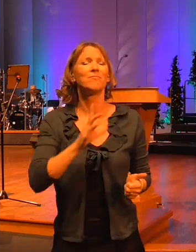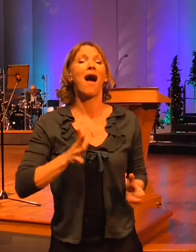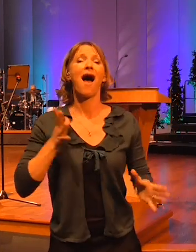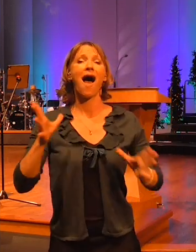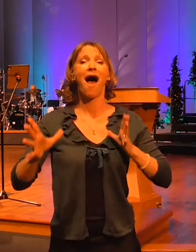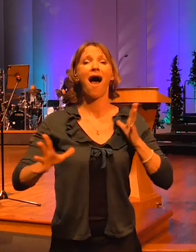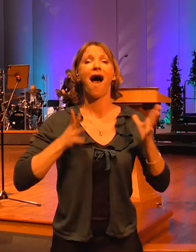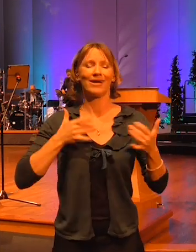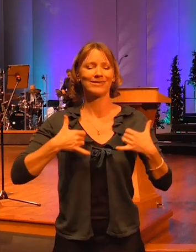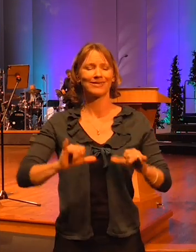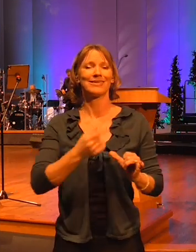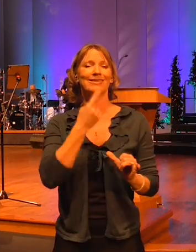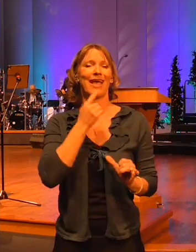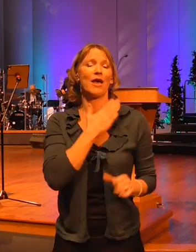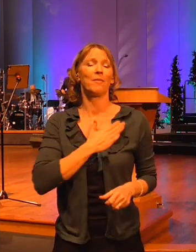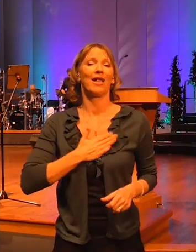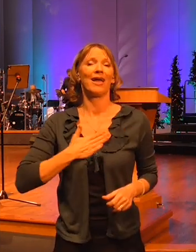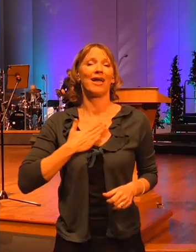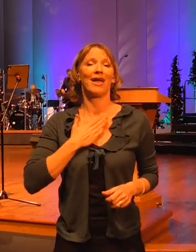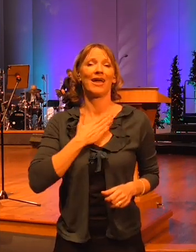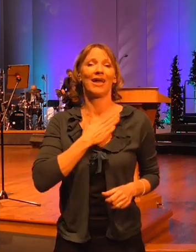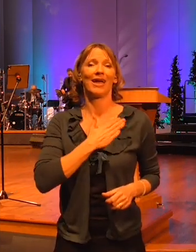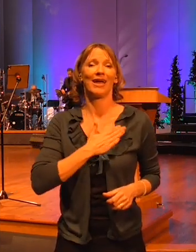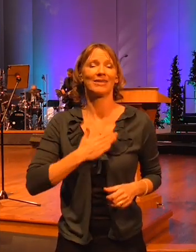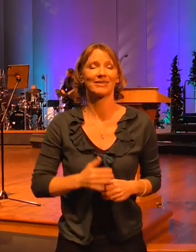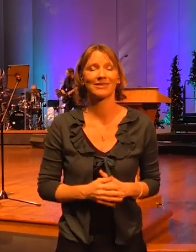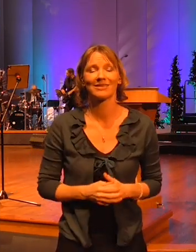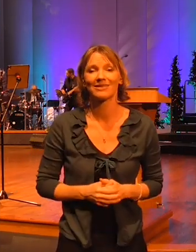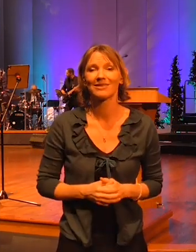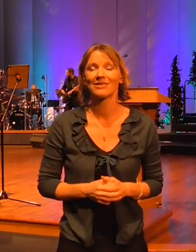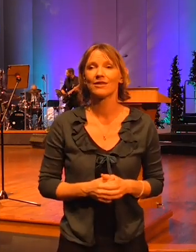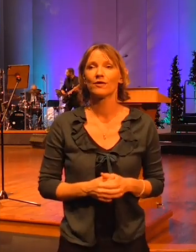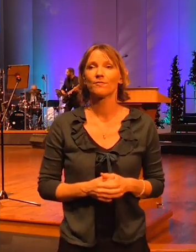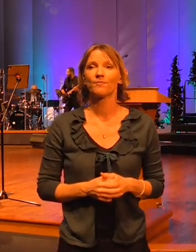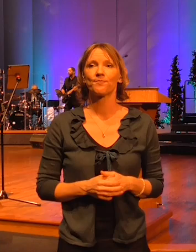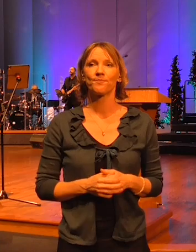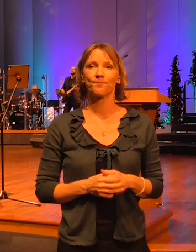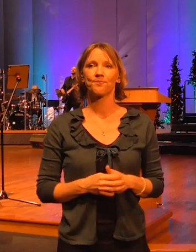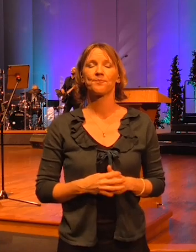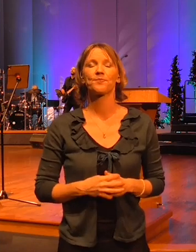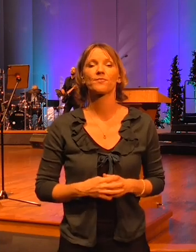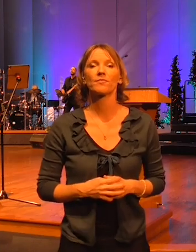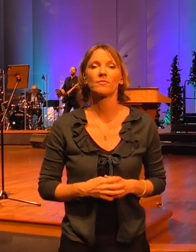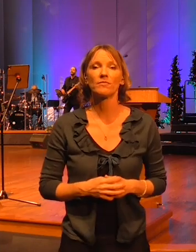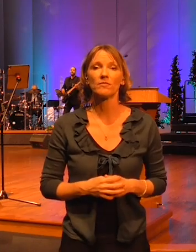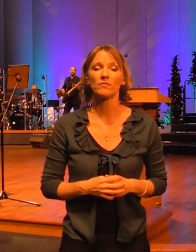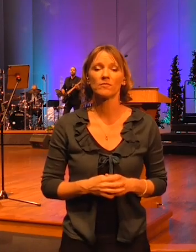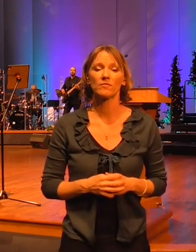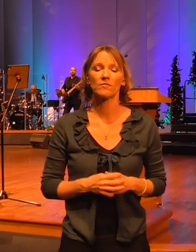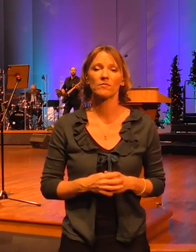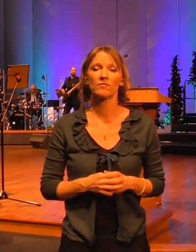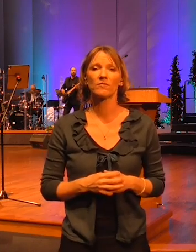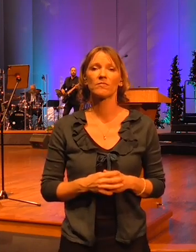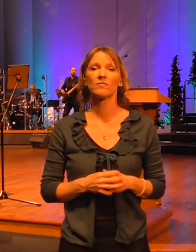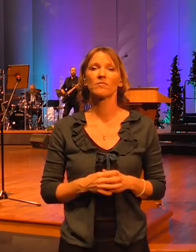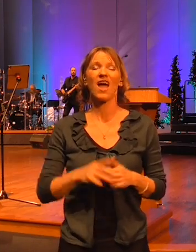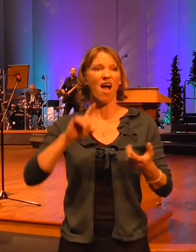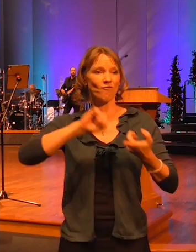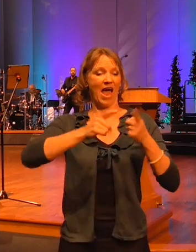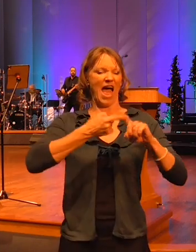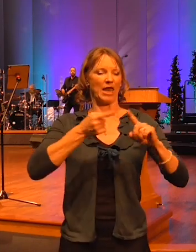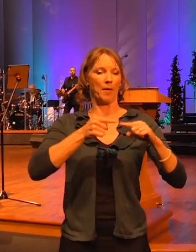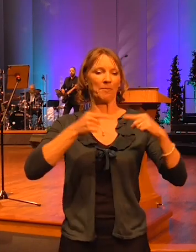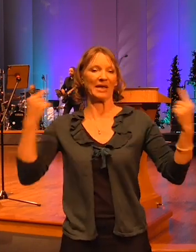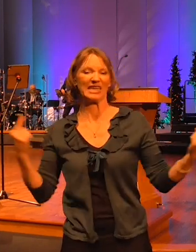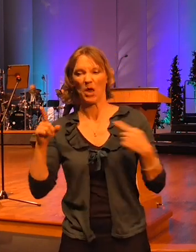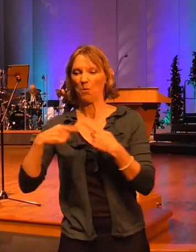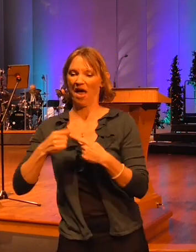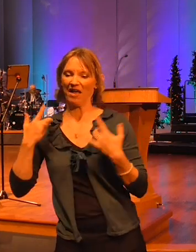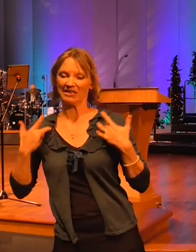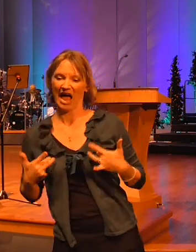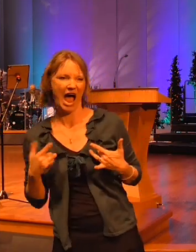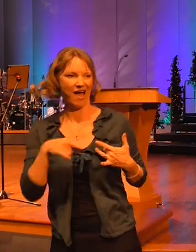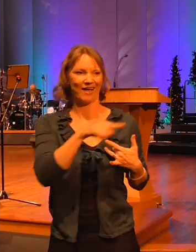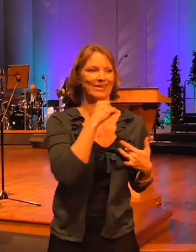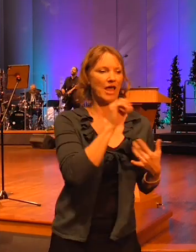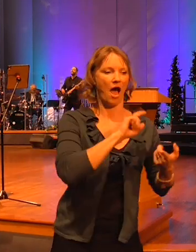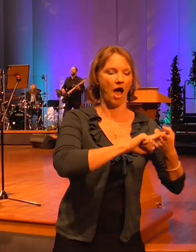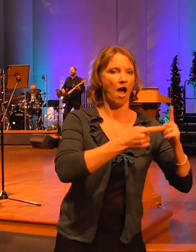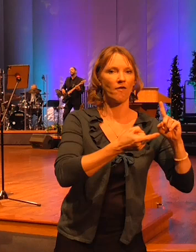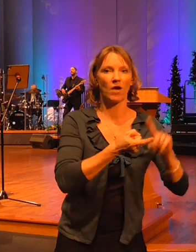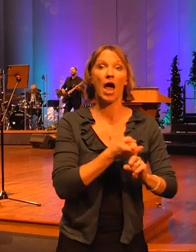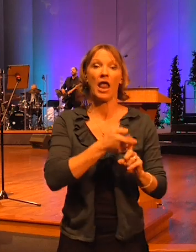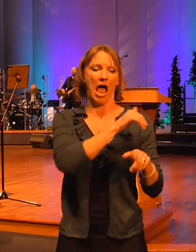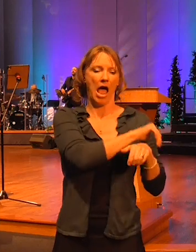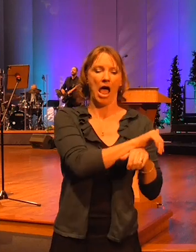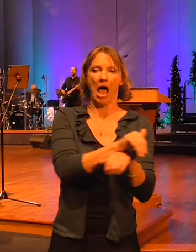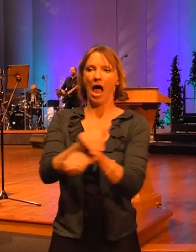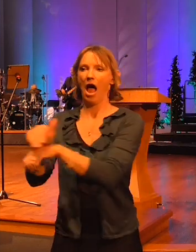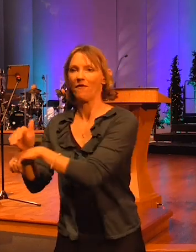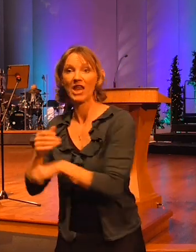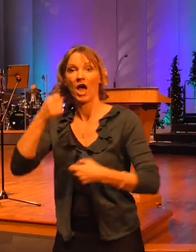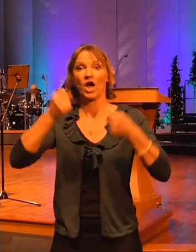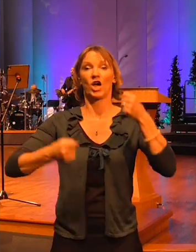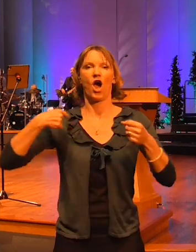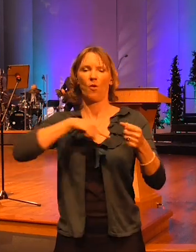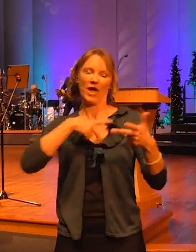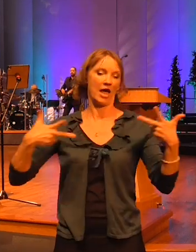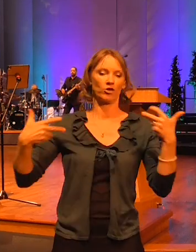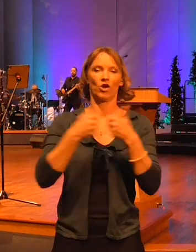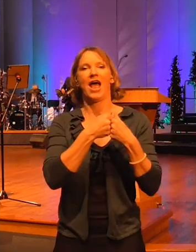paz PR, pero cuando estás caído, no son tus amigos todas las noches, destrozamos tu mercedesbenz, primero